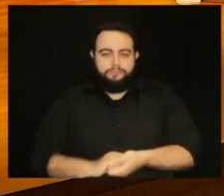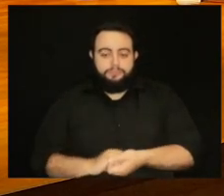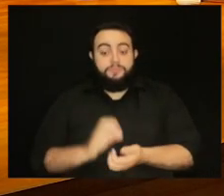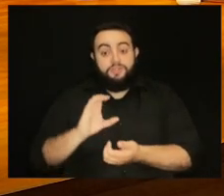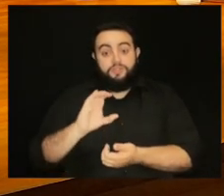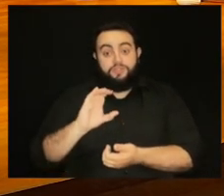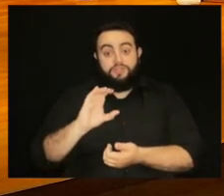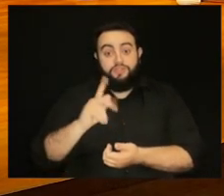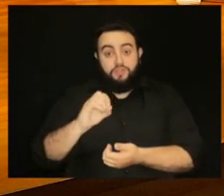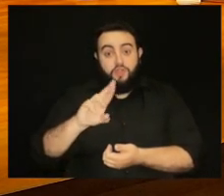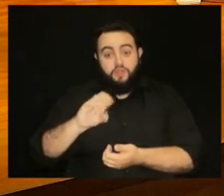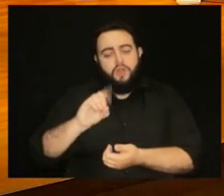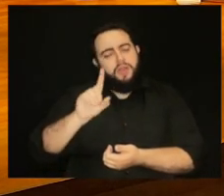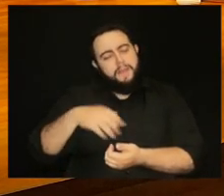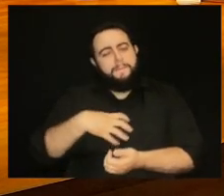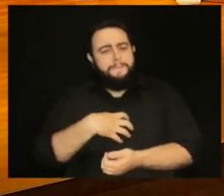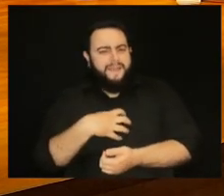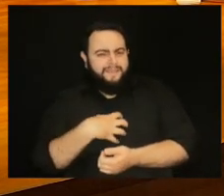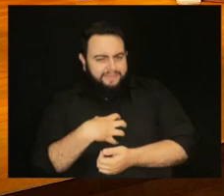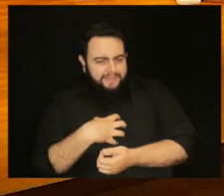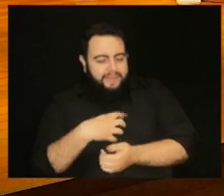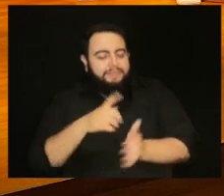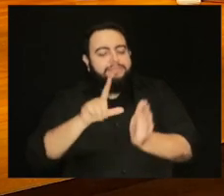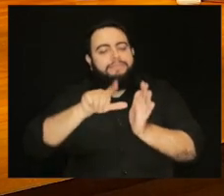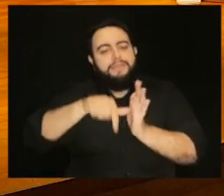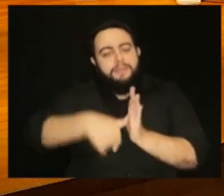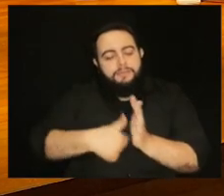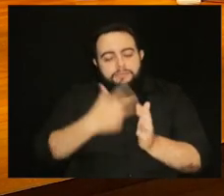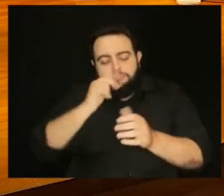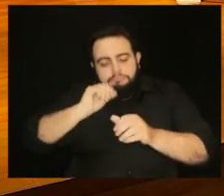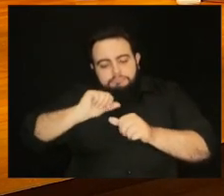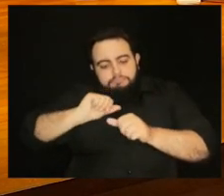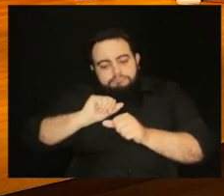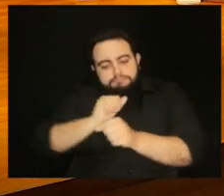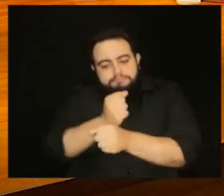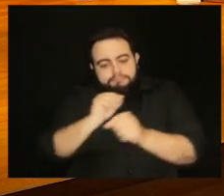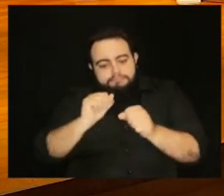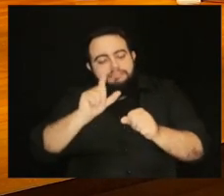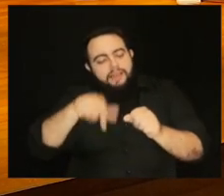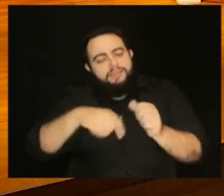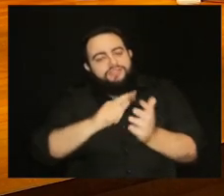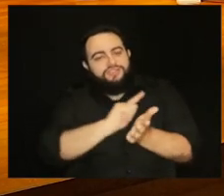de tocar e depois como um gênero musical em si. Começa como uma forma de tocar a polca e depois ele